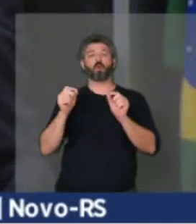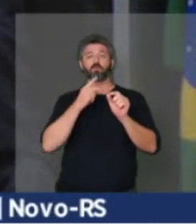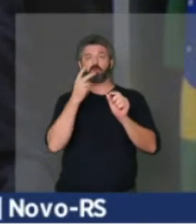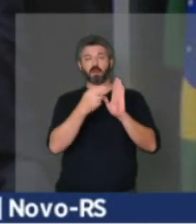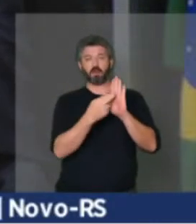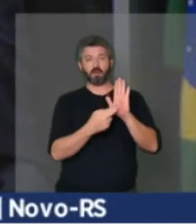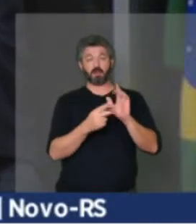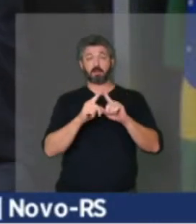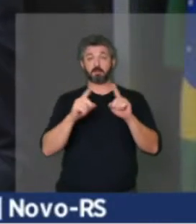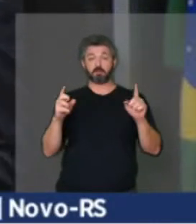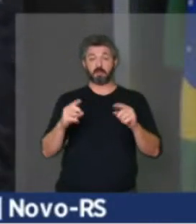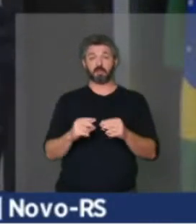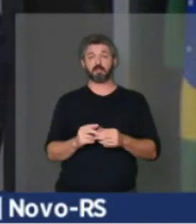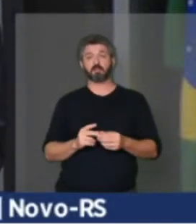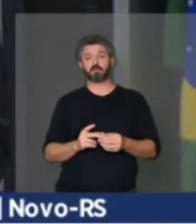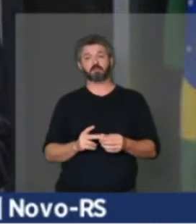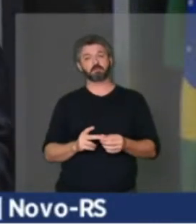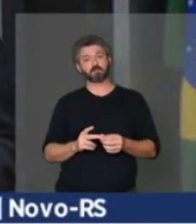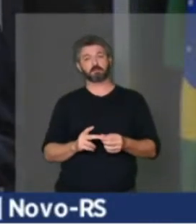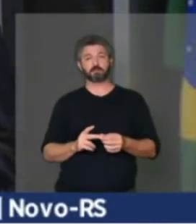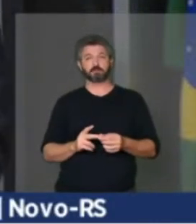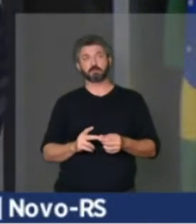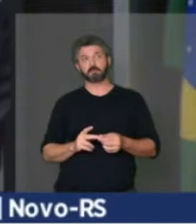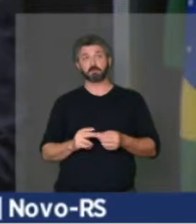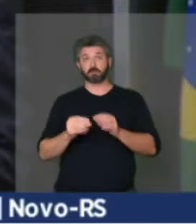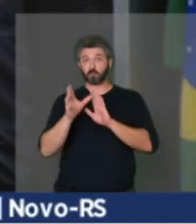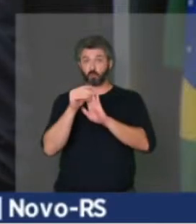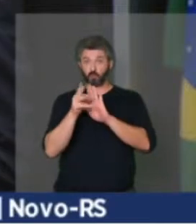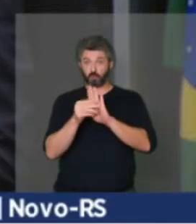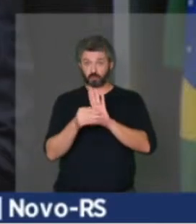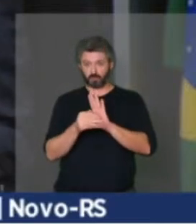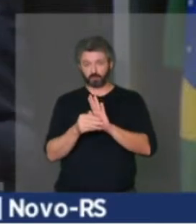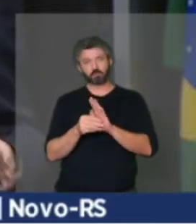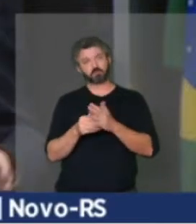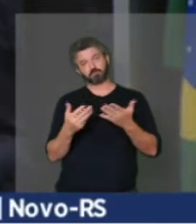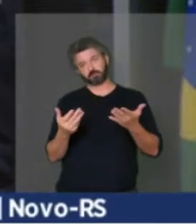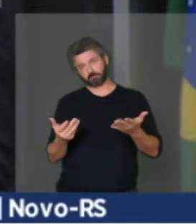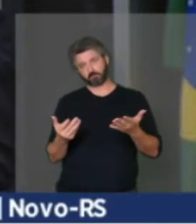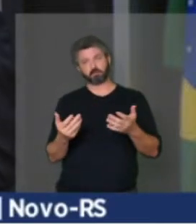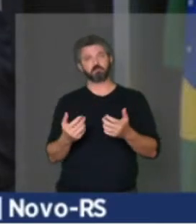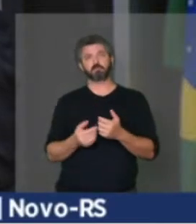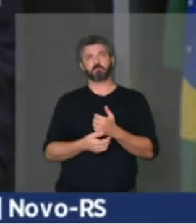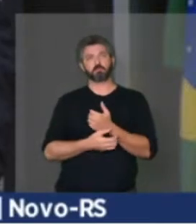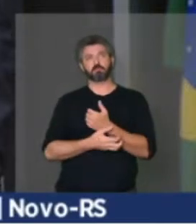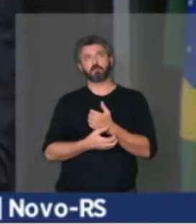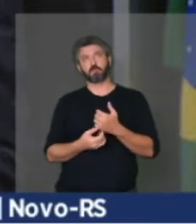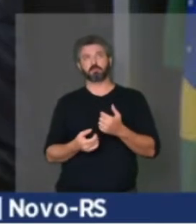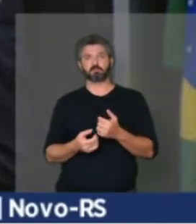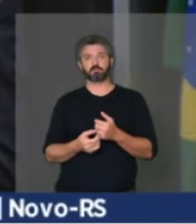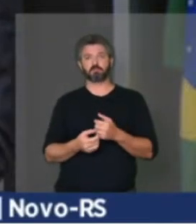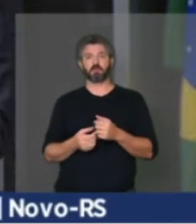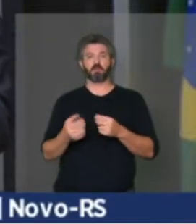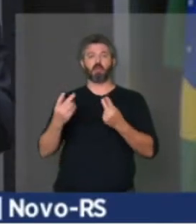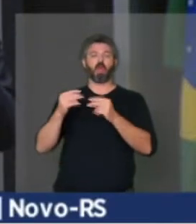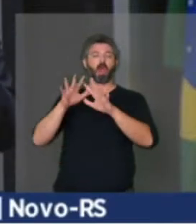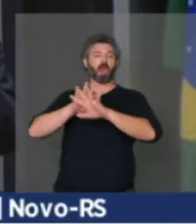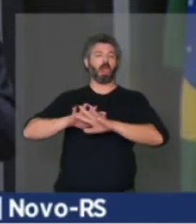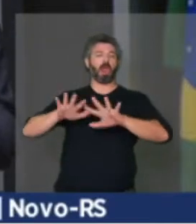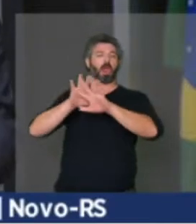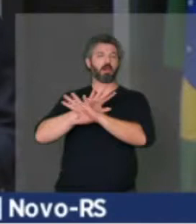DIZEM AS REGULAMENTAÇÕES. ADEMAIS DO MÉRITO QUE É SIM NÃO VAMOS TAPAR O SOL COM A PENEIRA, IMPORTANTE DE SER DISCUTIDO POR ISSO MESMO, REPITO, EM DUAS COMISSÕES NA